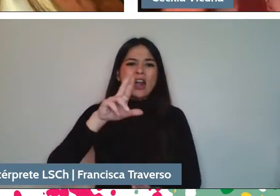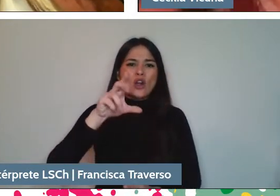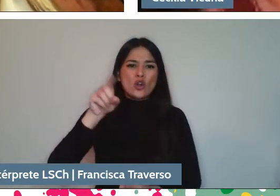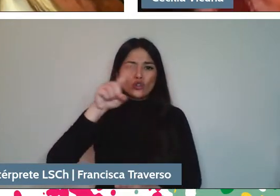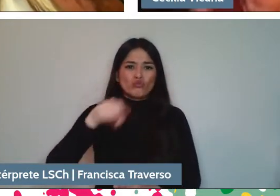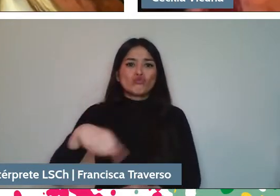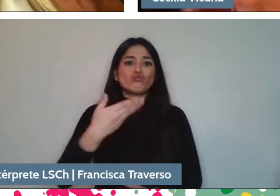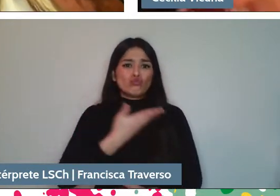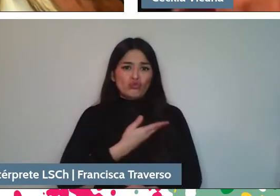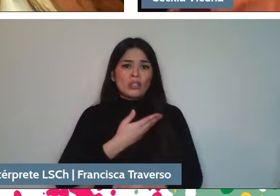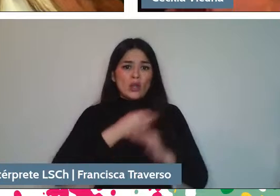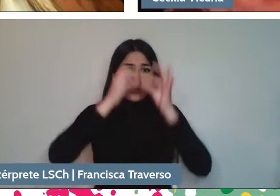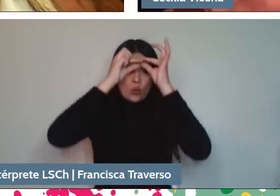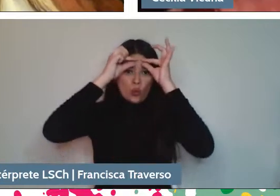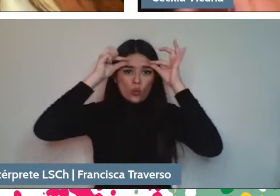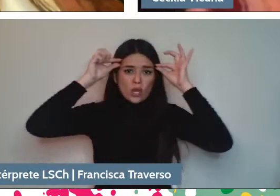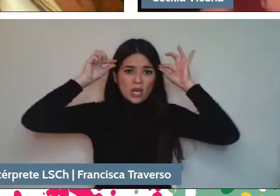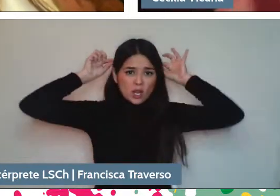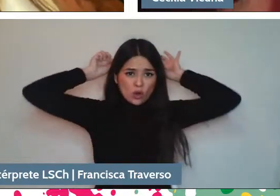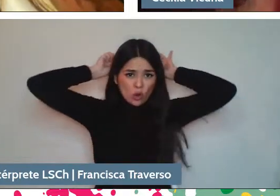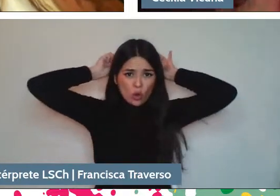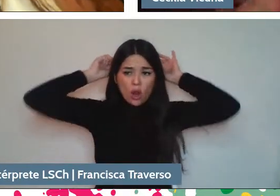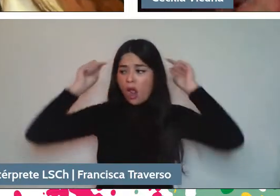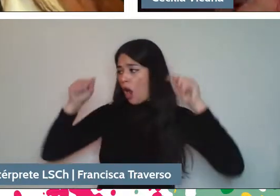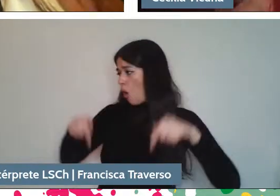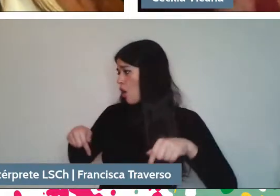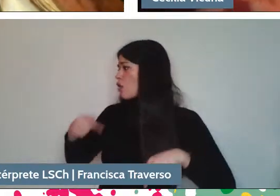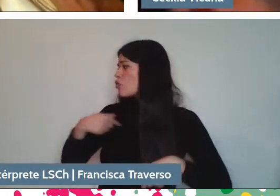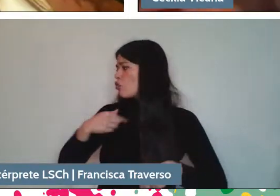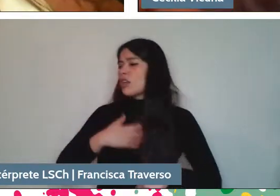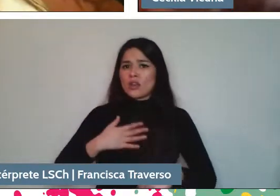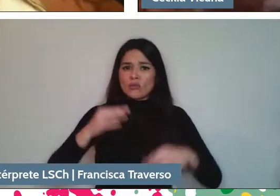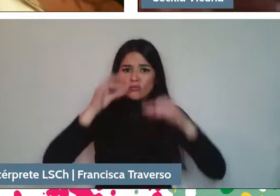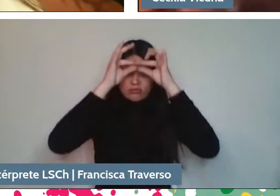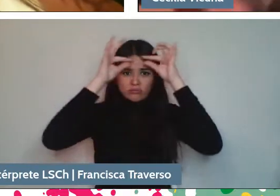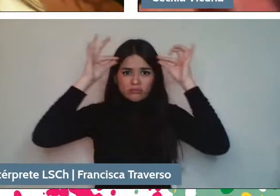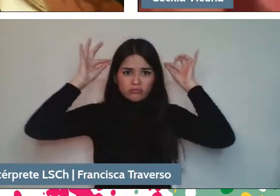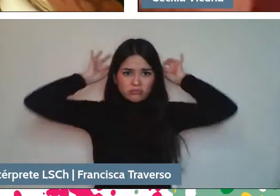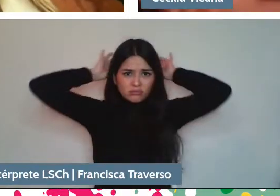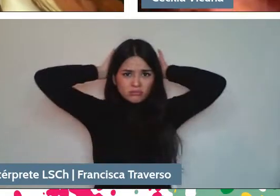De hecho, me lo voy a poner ahora mismo. A ver, ¿dónde están mis hilitos? Aqui hay un hilito.